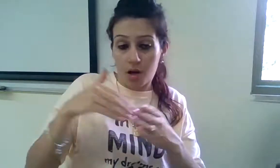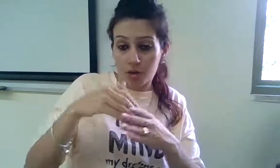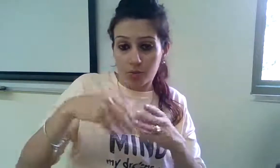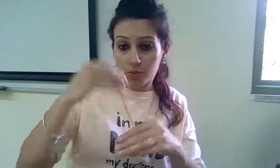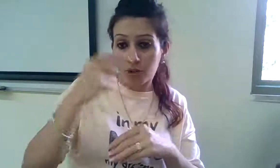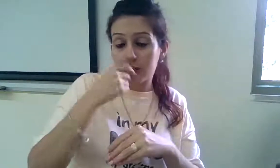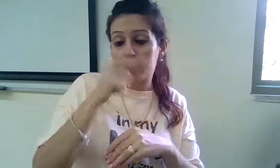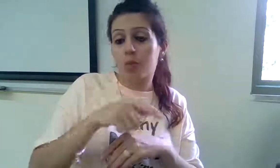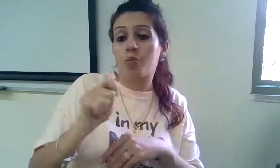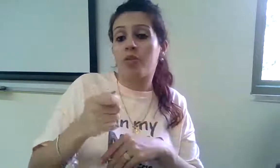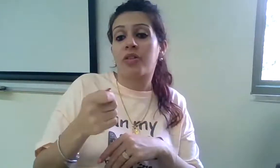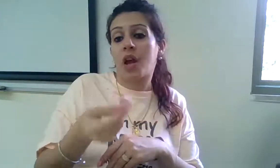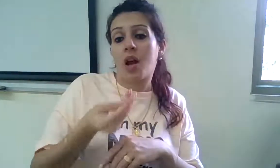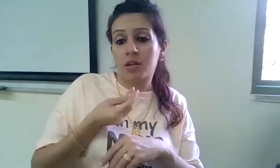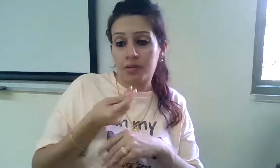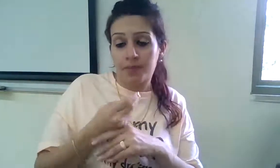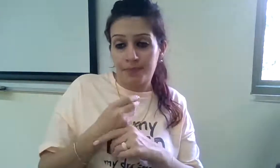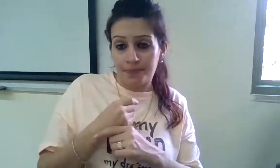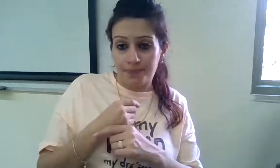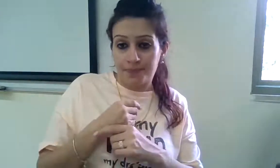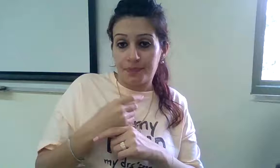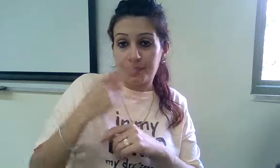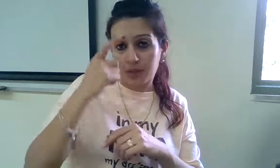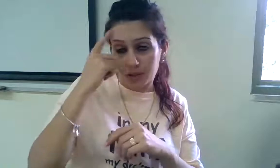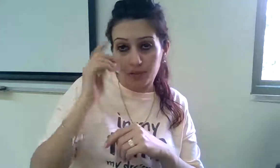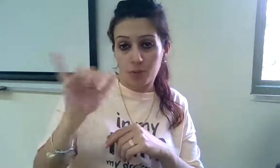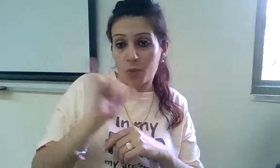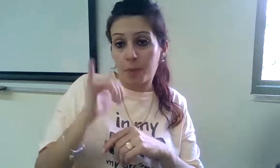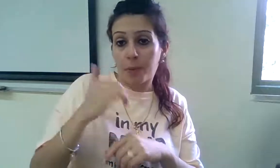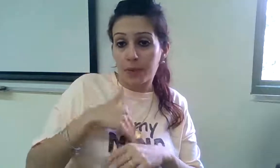بالنظر إلى الوقت نحن متأخرين دقيقة واحدة